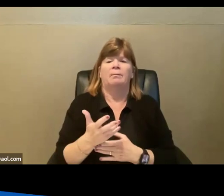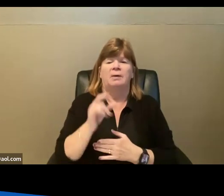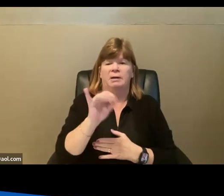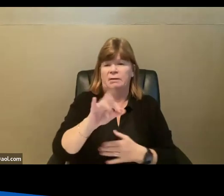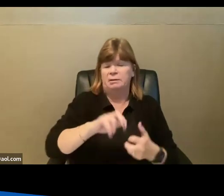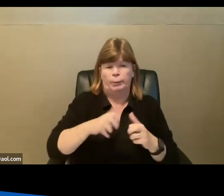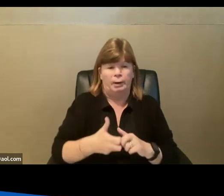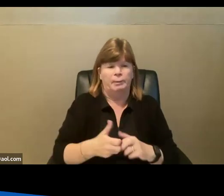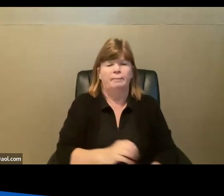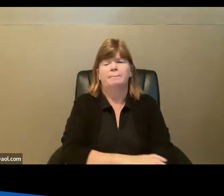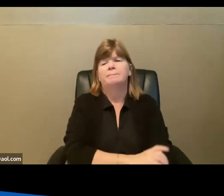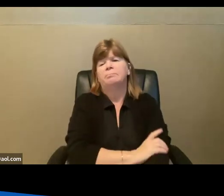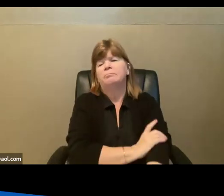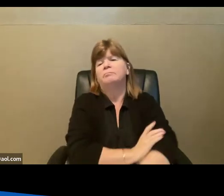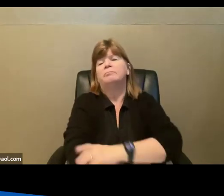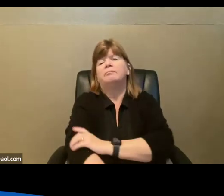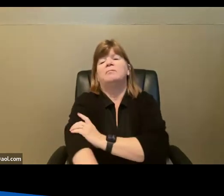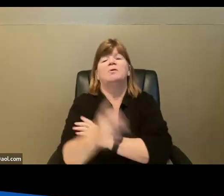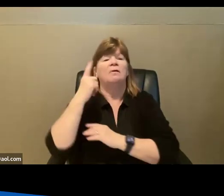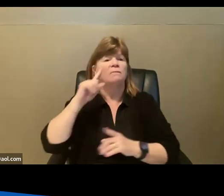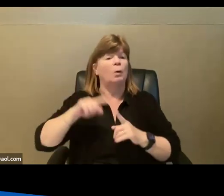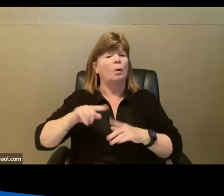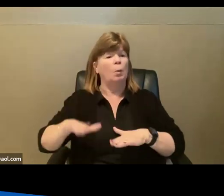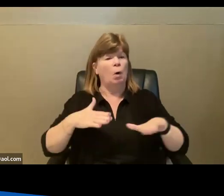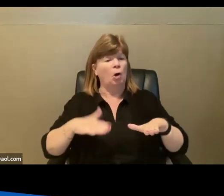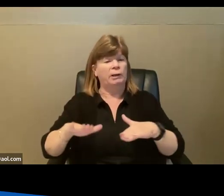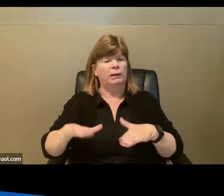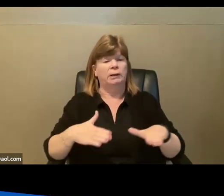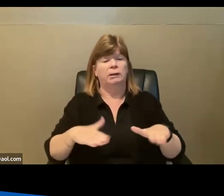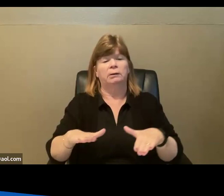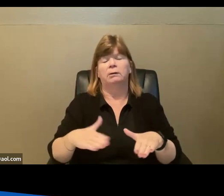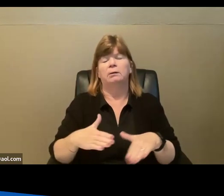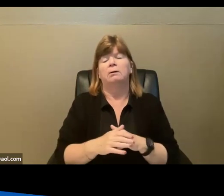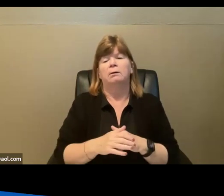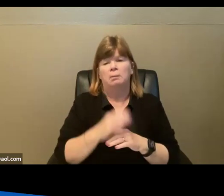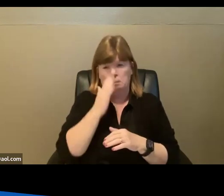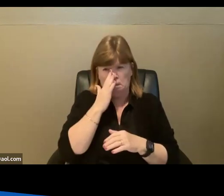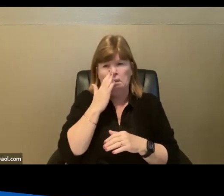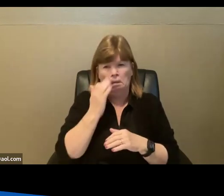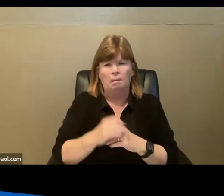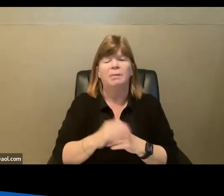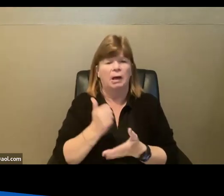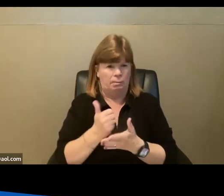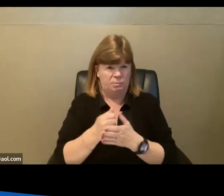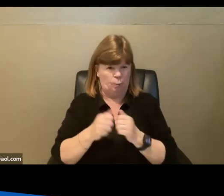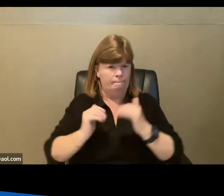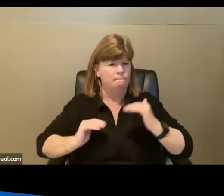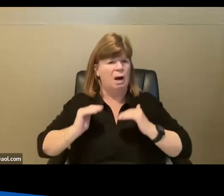Ahora, para caminar, ayuda con el equilibrio. Ayuda con la postura.